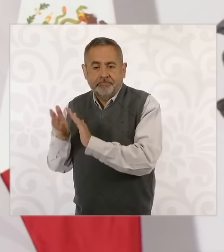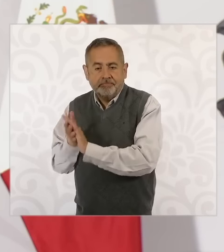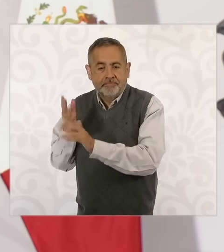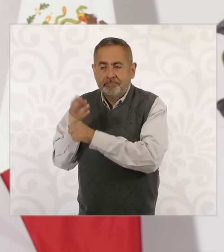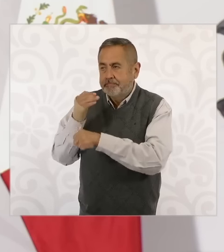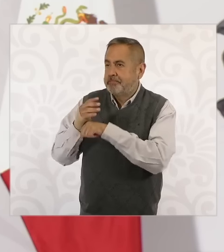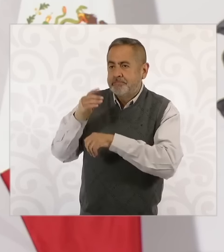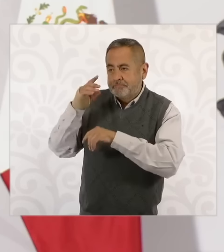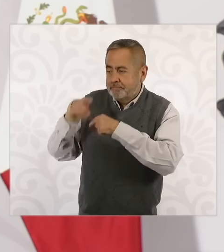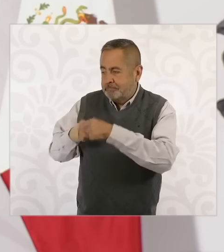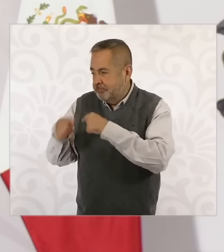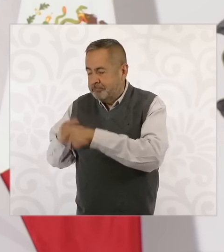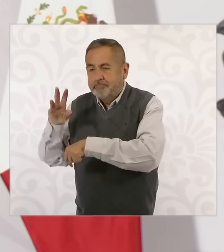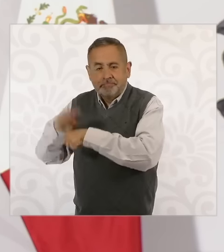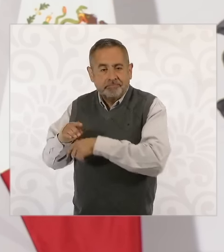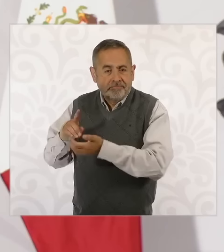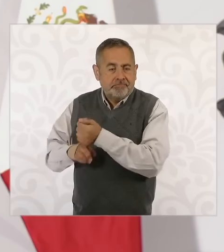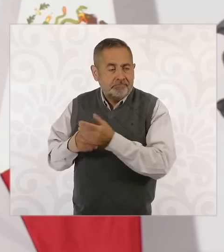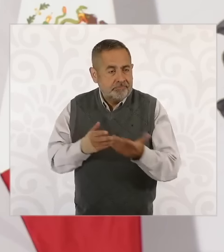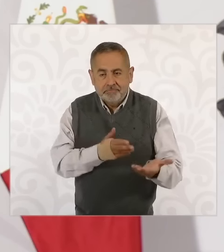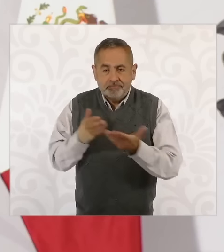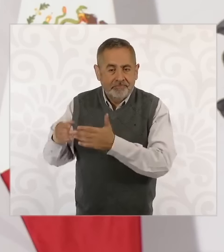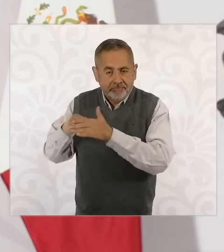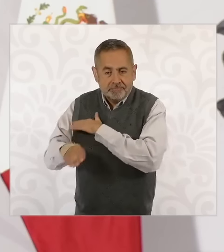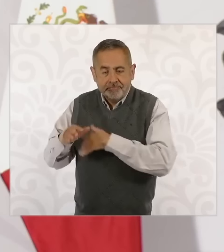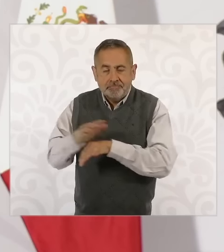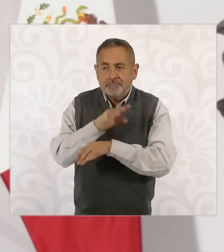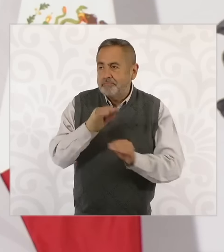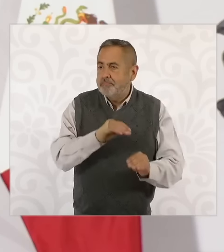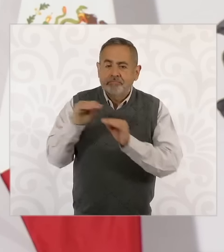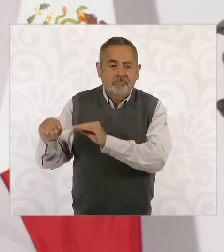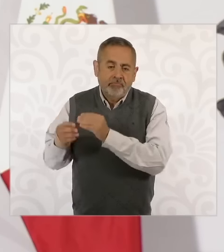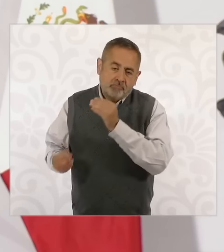liberación del derecho de vía, sino también las estamos eh mudando a una nueva vivienda para que